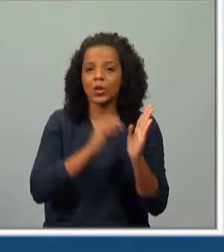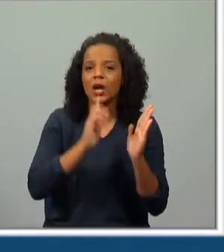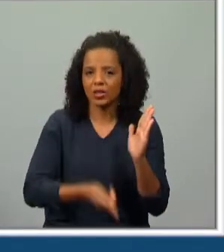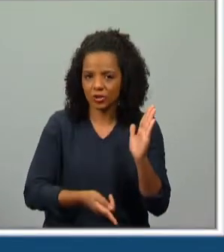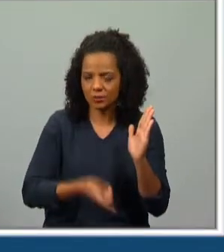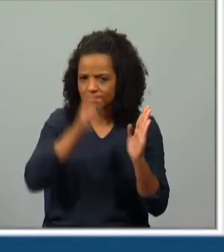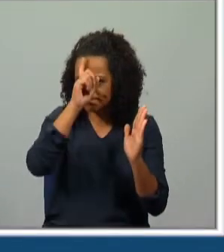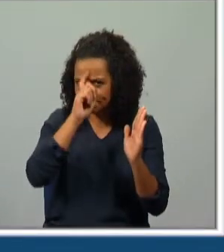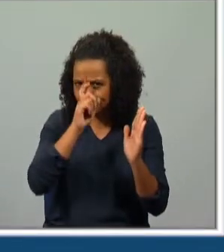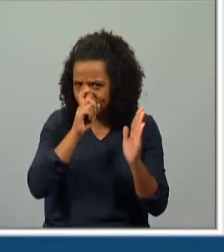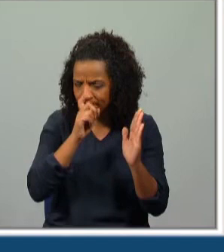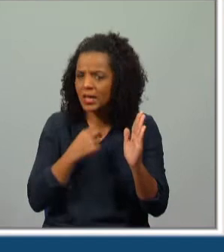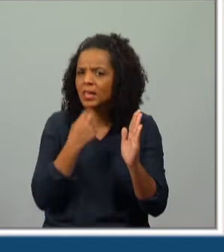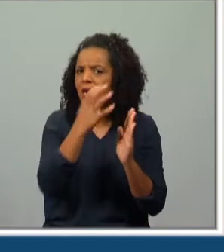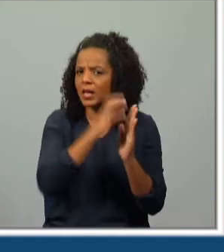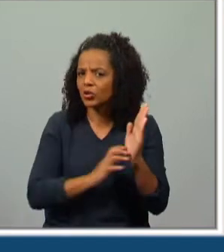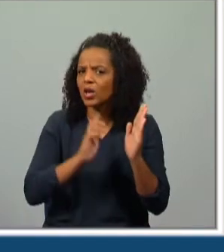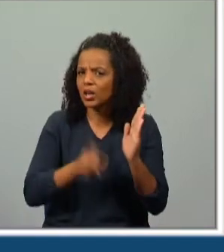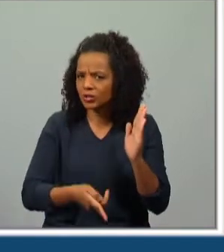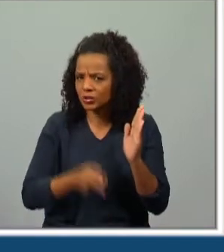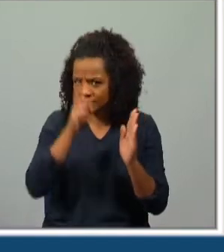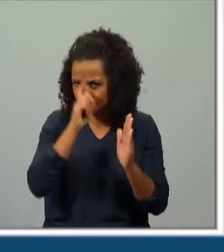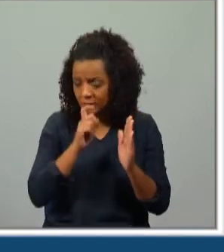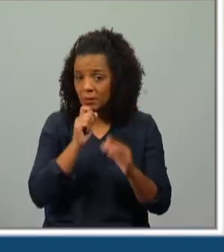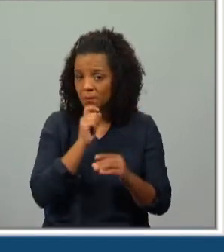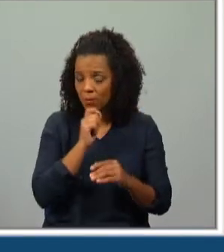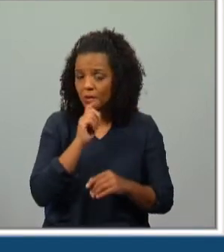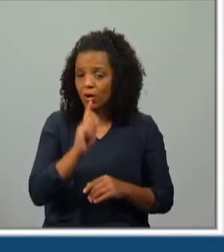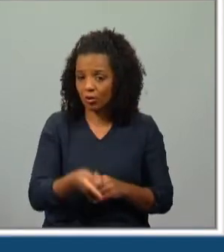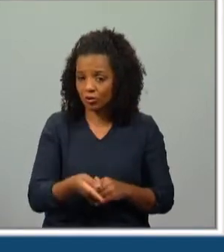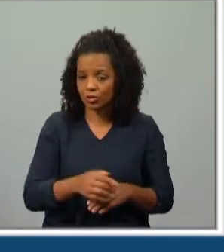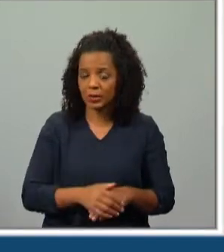esta categoria do narrador Pois é ele pode ser classificado quanto à presença 這類敘述者因為是他可以根據存在來分類